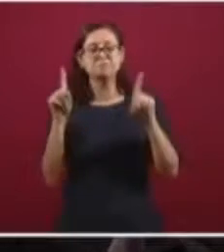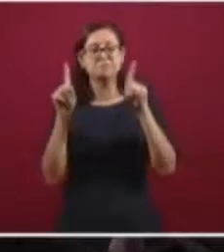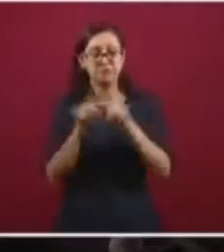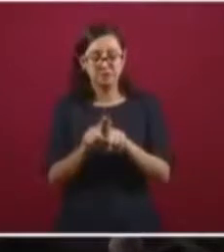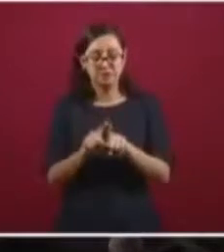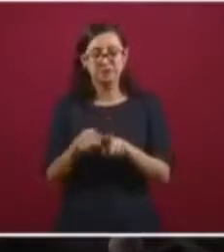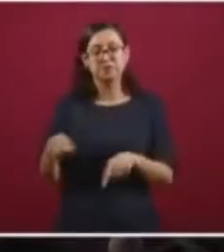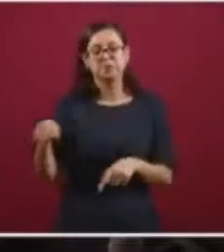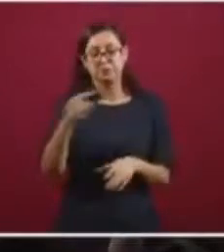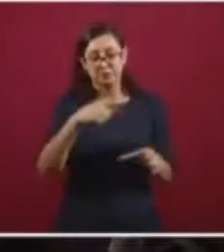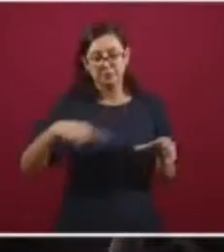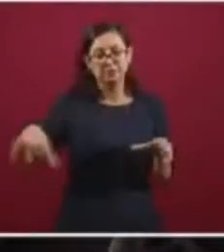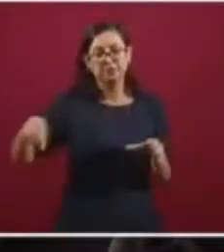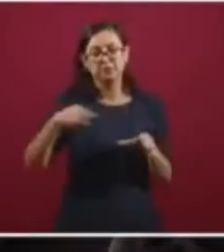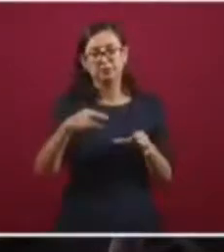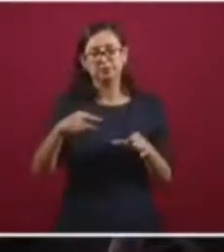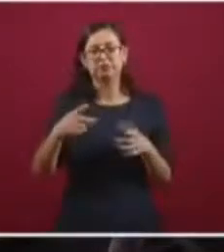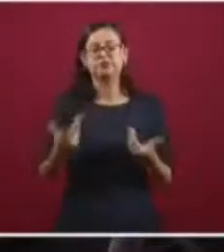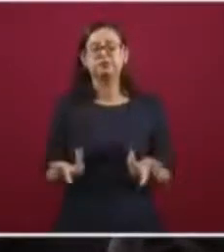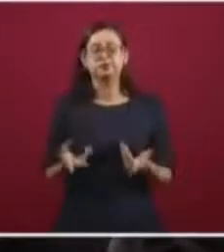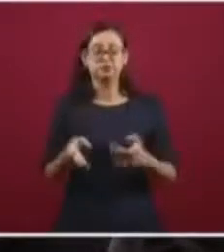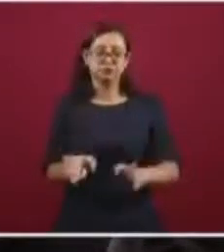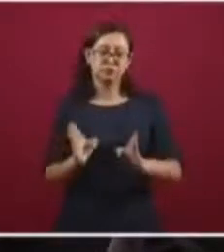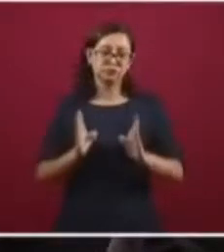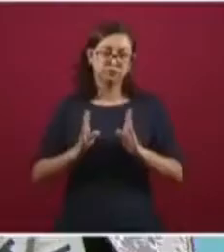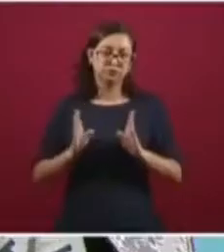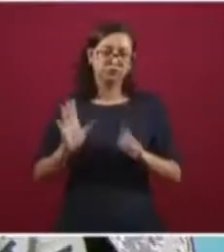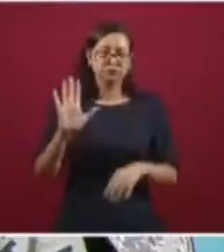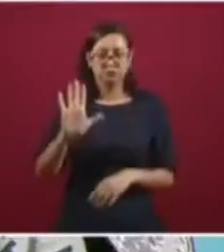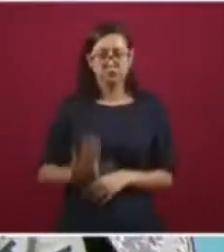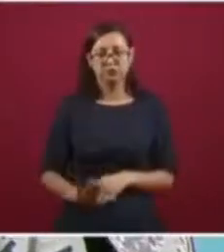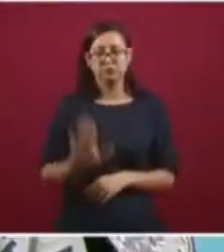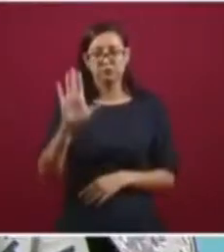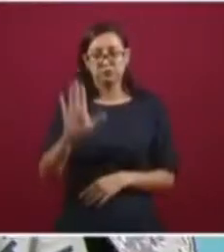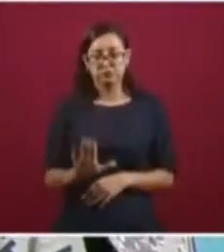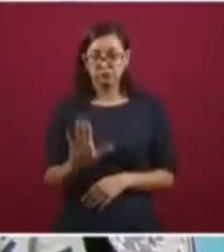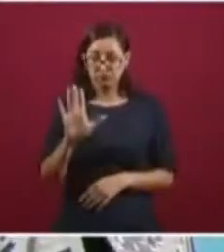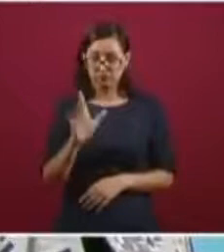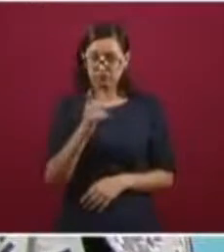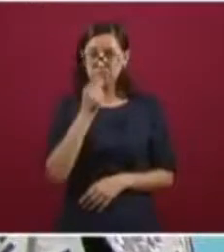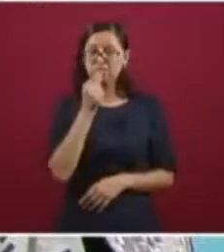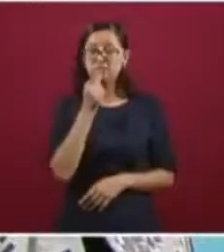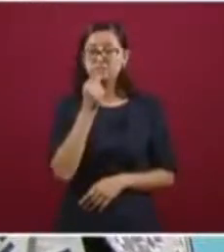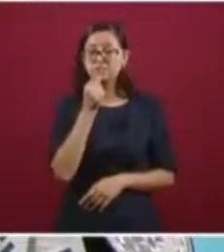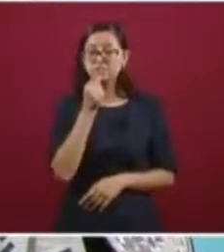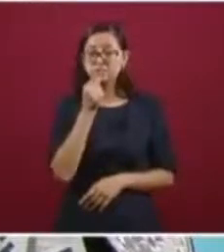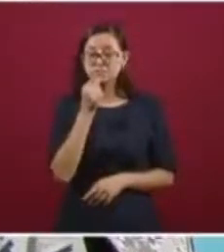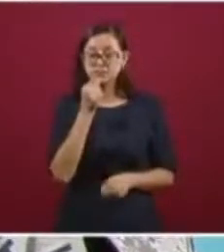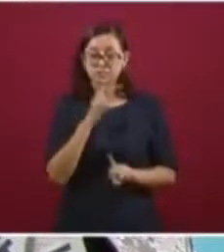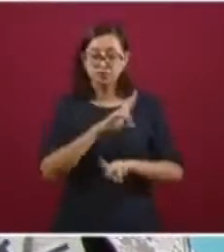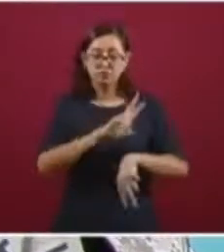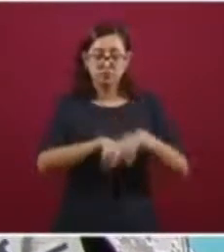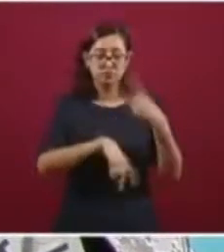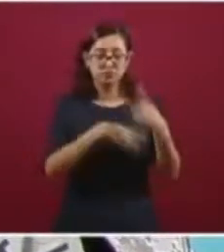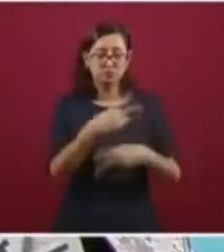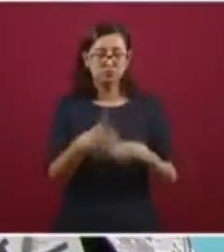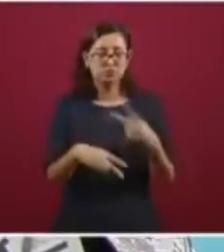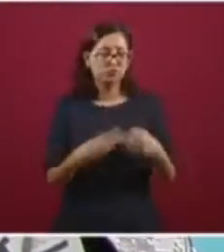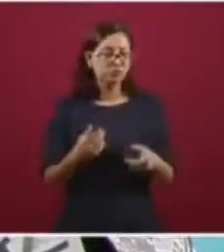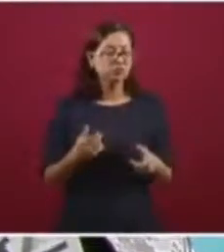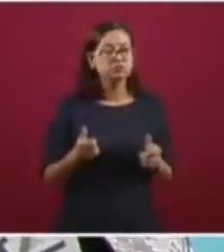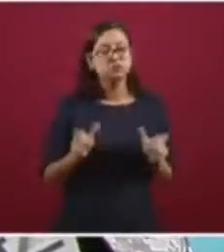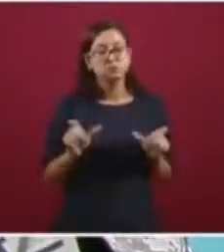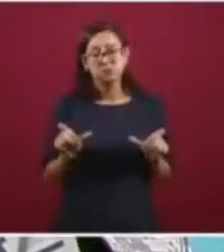tipo batallón que deben realizar sus actividades logísticas, operativas, y que en determinado